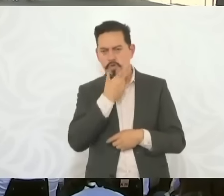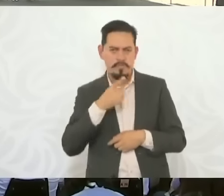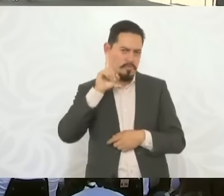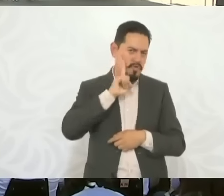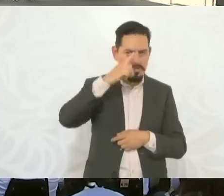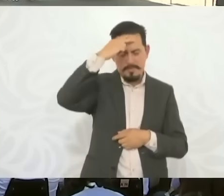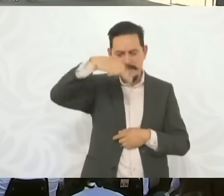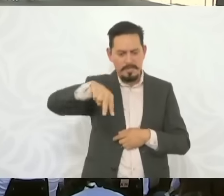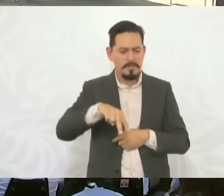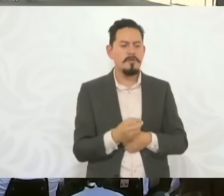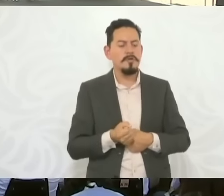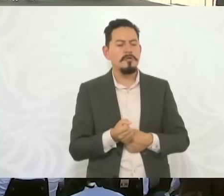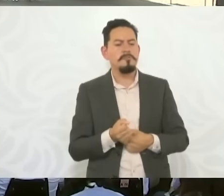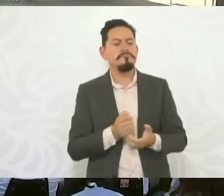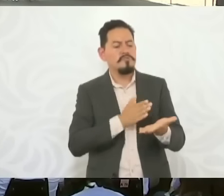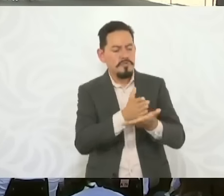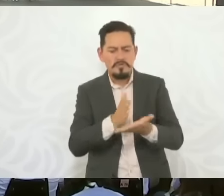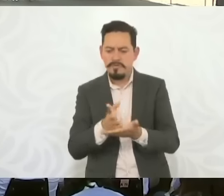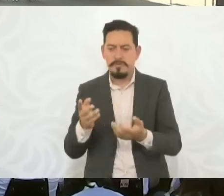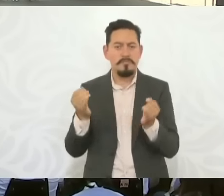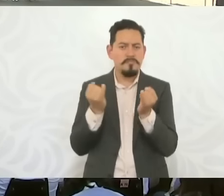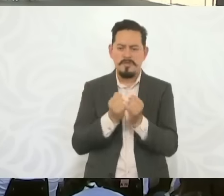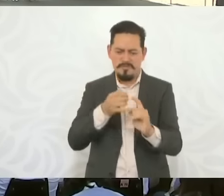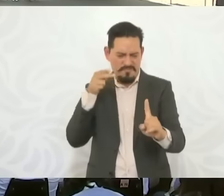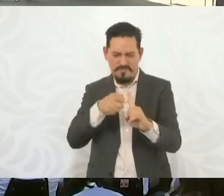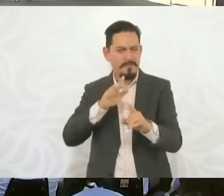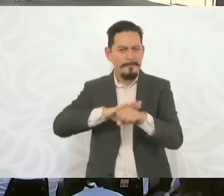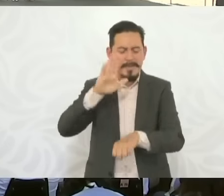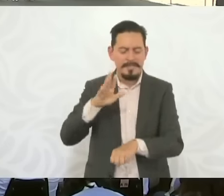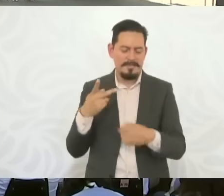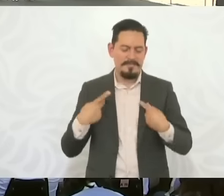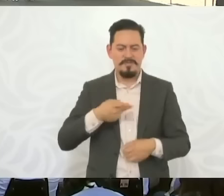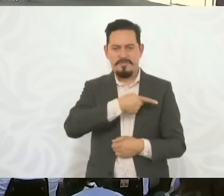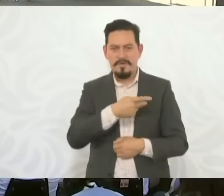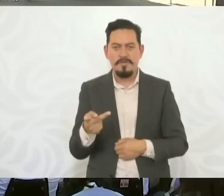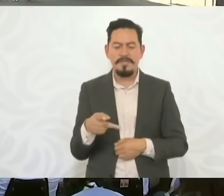especialmente a los de menores recursos y que también esté garantizada para toda actividad